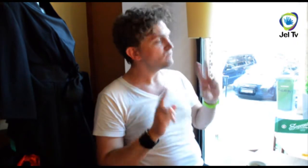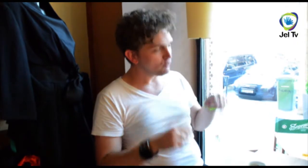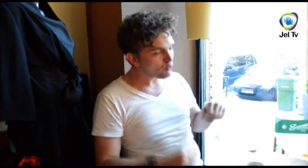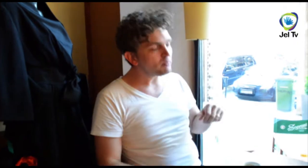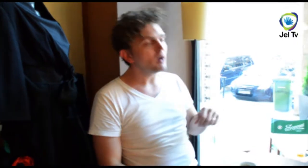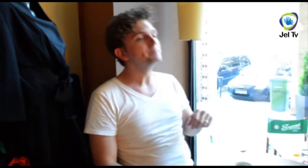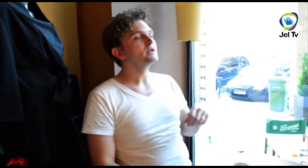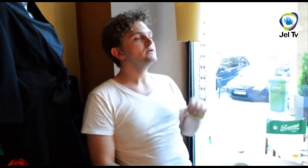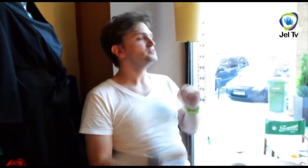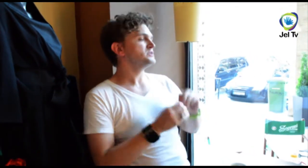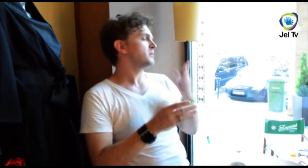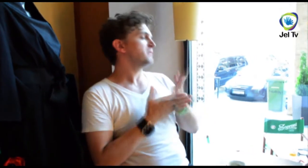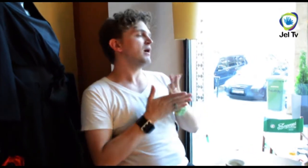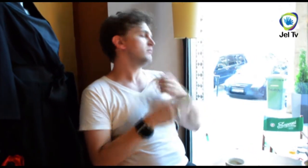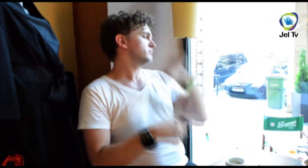Igen, valóban...